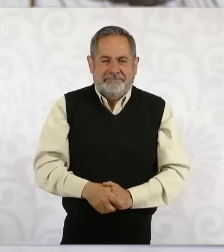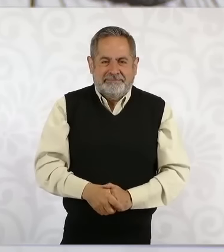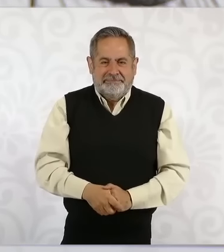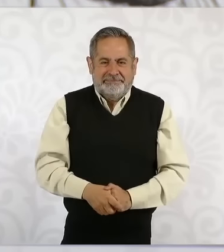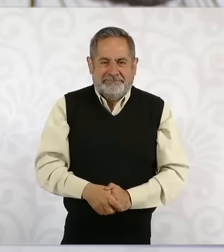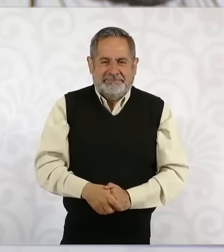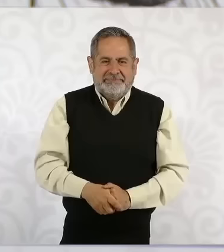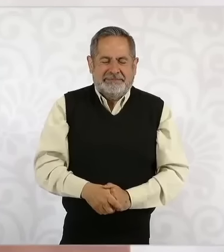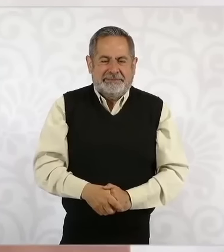Es